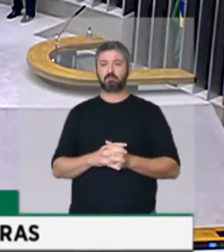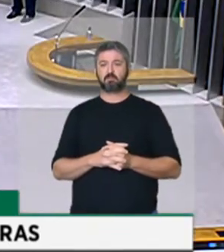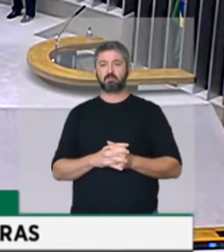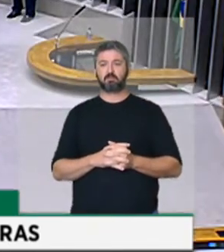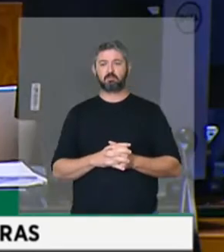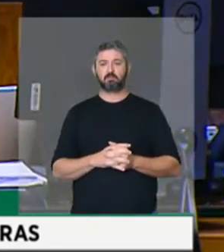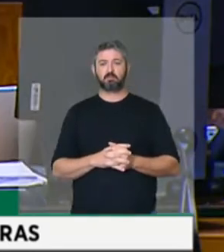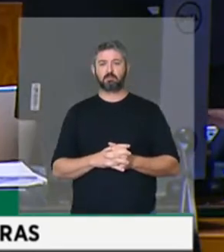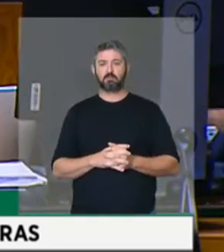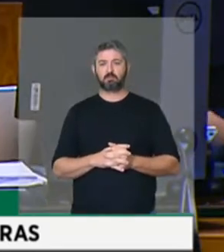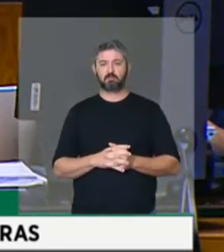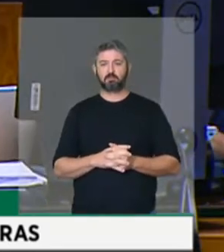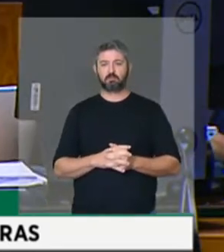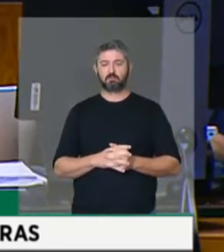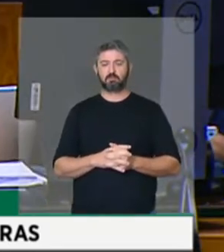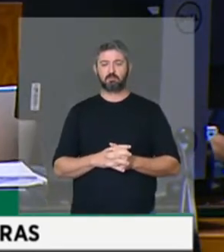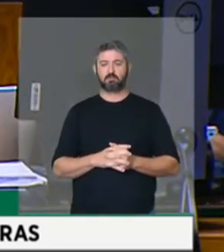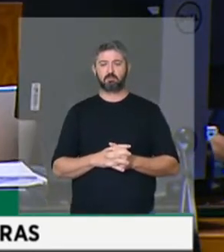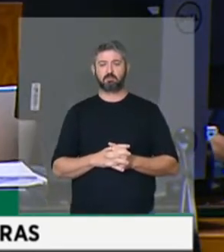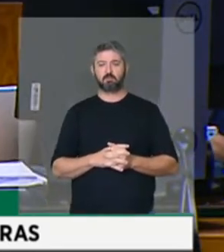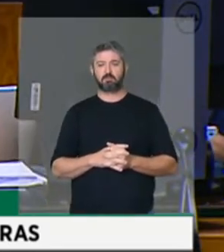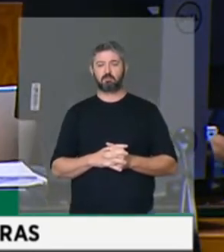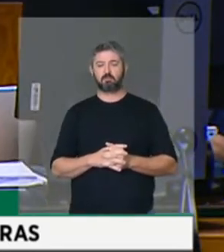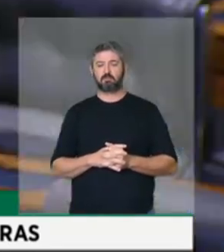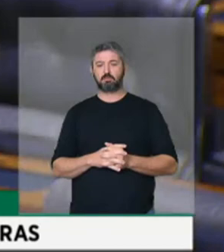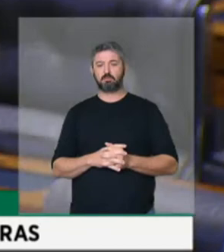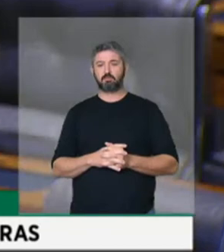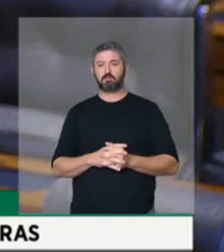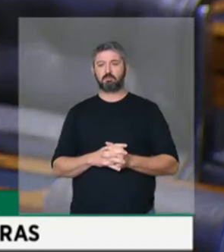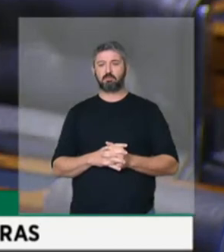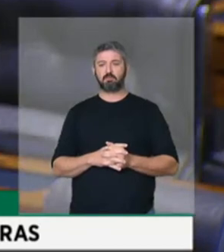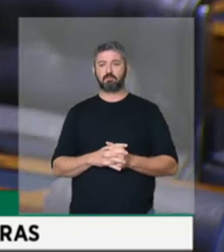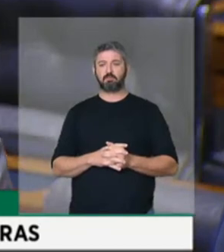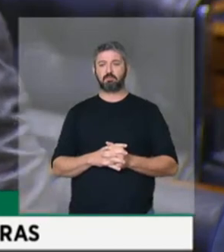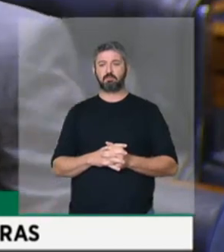DÍVIDA DE EMPRESAS SENDO COBRADA COM PREÇO IRRISÓRIO. SR. PRESIDENTE APROVEITO E PEÇO TEMPO DE LÍDER DA REDE,